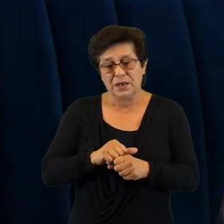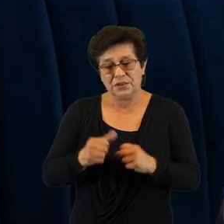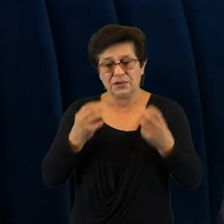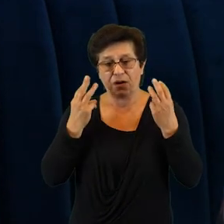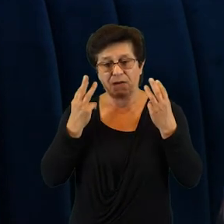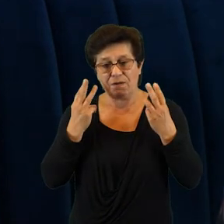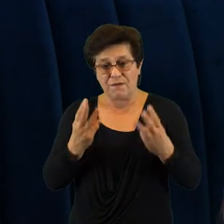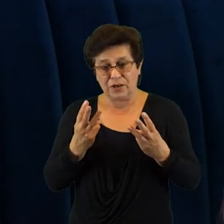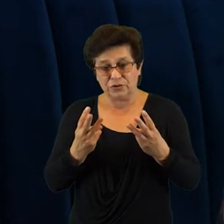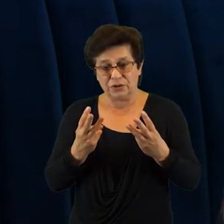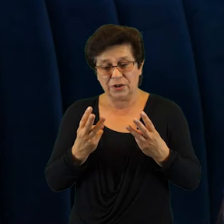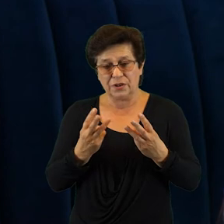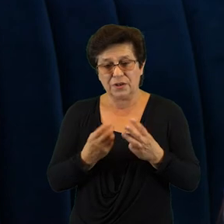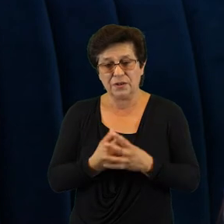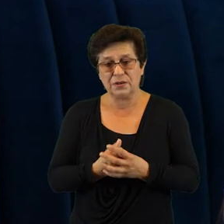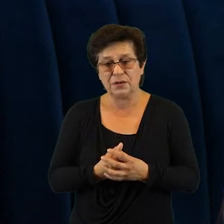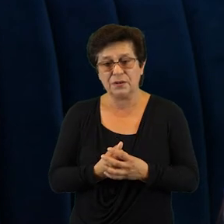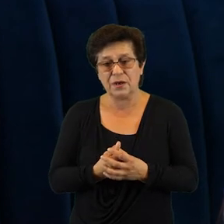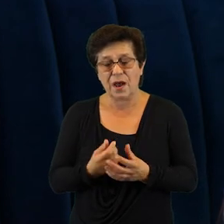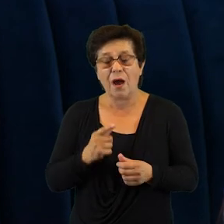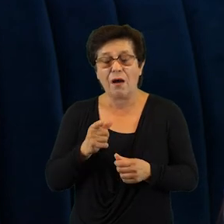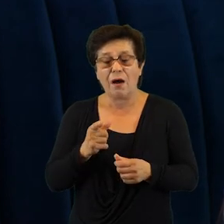stanie się istotny, zwłaszcza w latach 30.